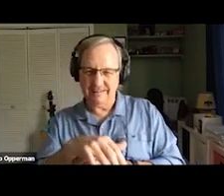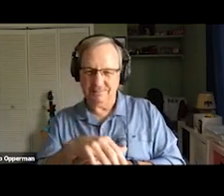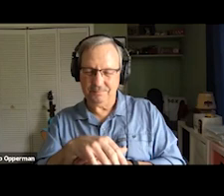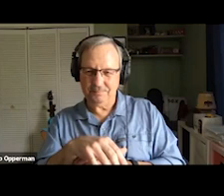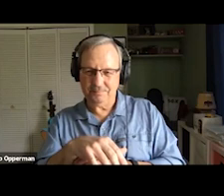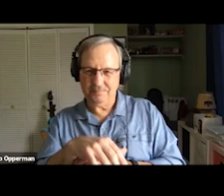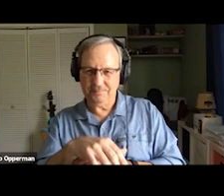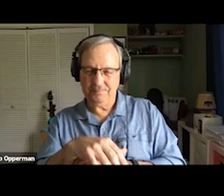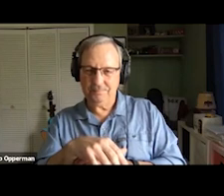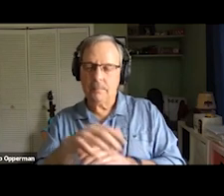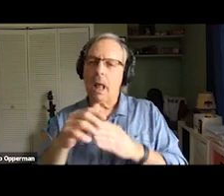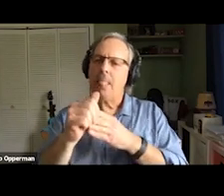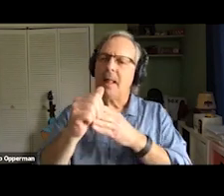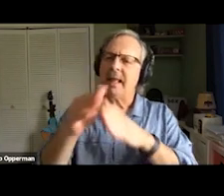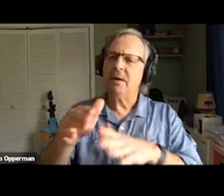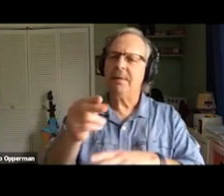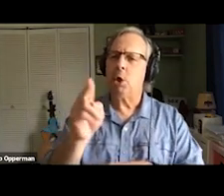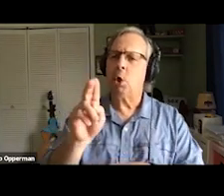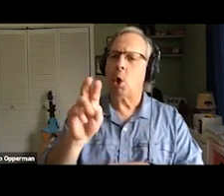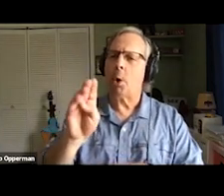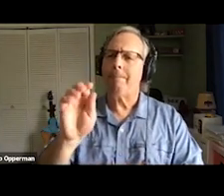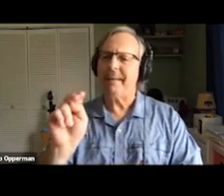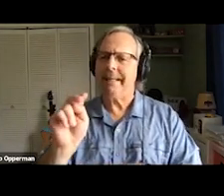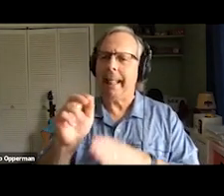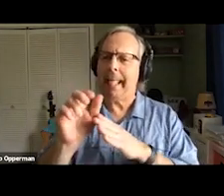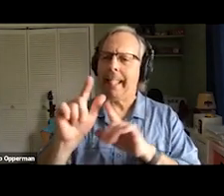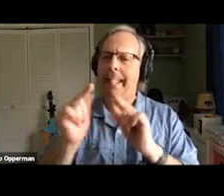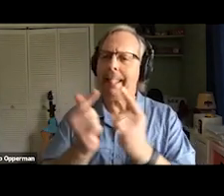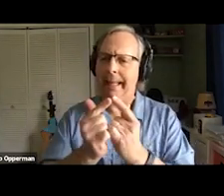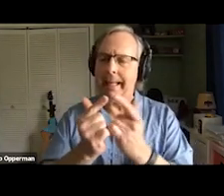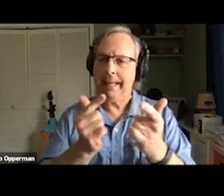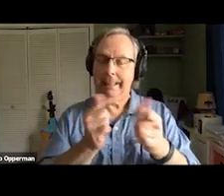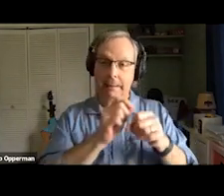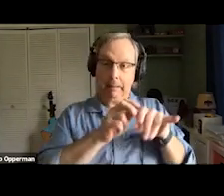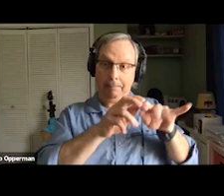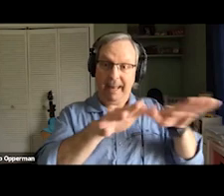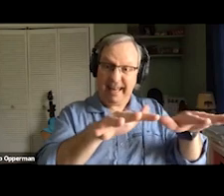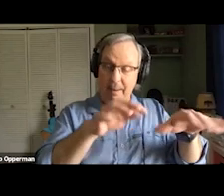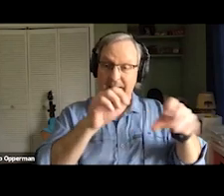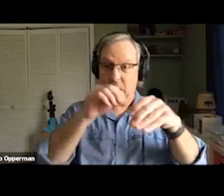El jefe de la Liga Urbana señaló que el racismo es una pandemia dentro de una pandemia y destrozará este país.